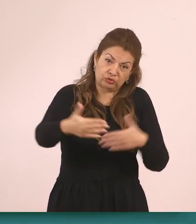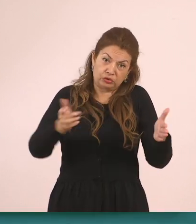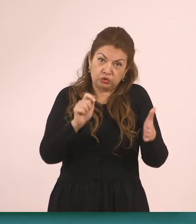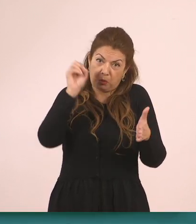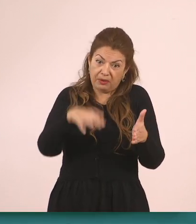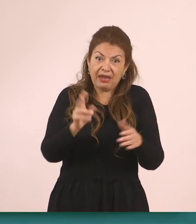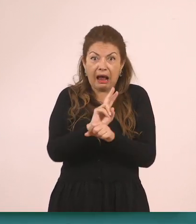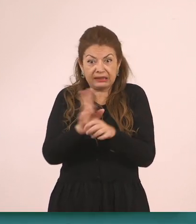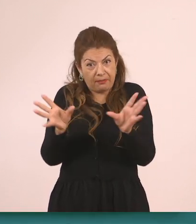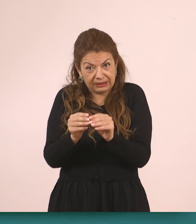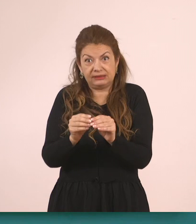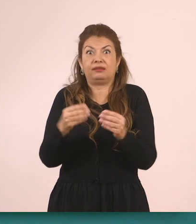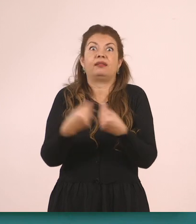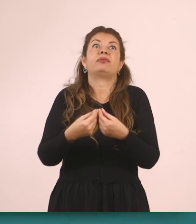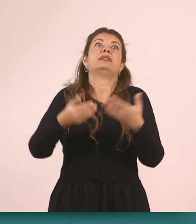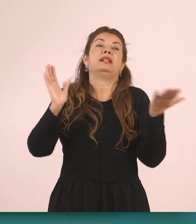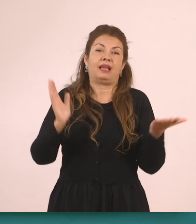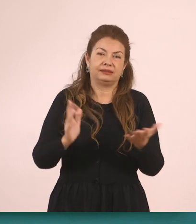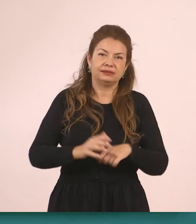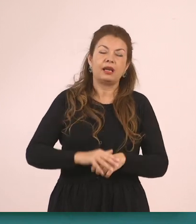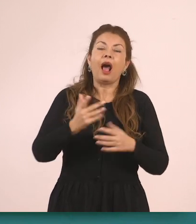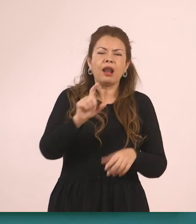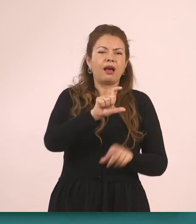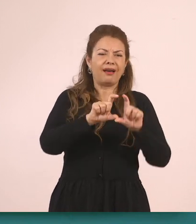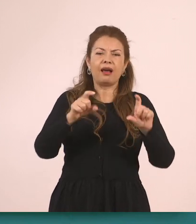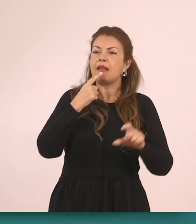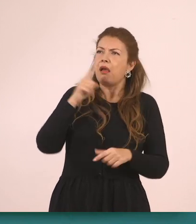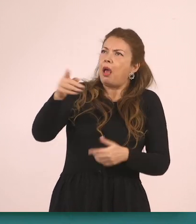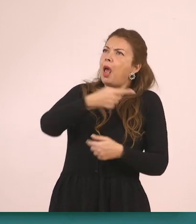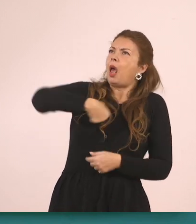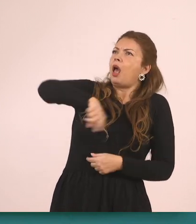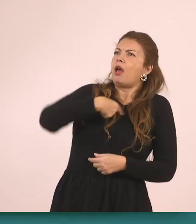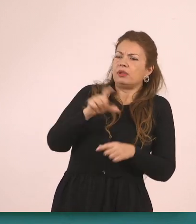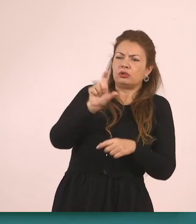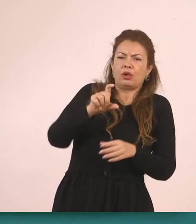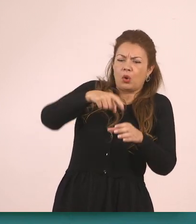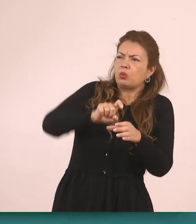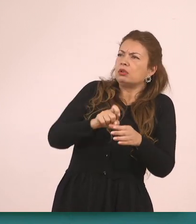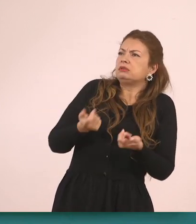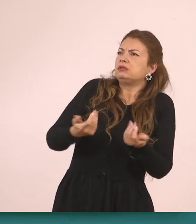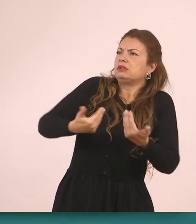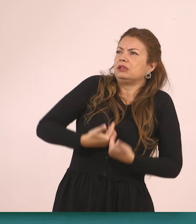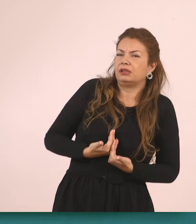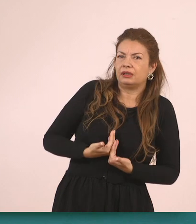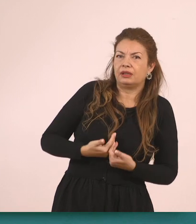Και λέει "εμείς τι θα απογίνουμε;". Και τους λένε και τα χαρτιά "Εσείς θα γυρίσετε στους κάδους σας,